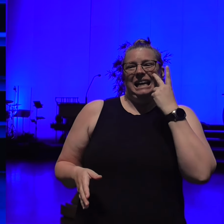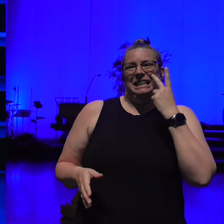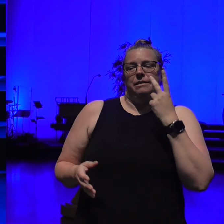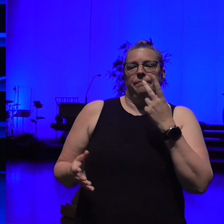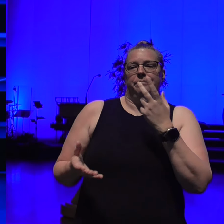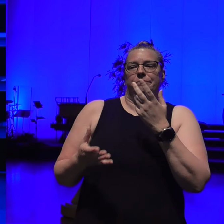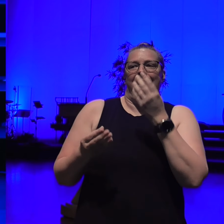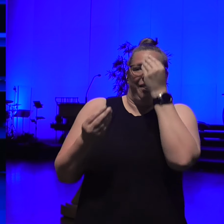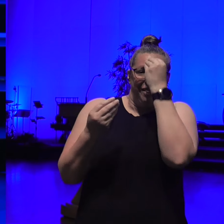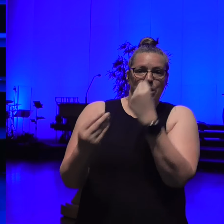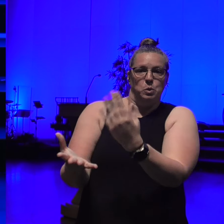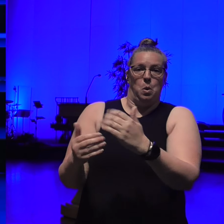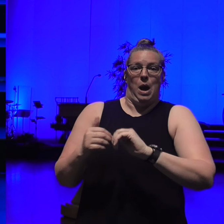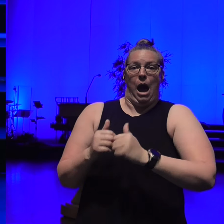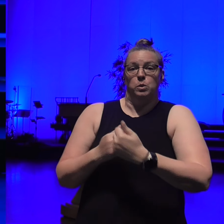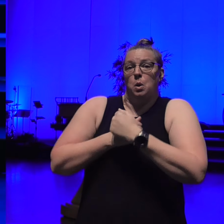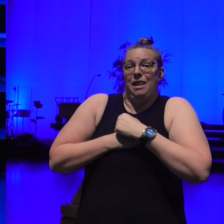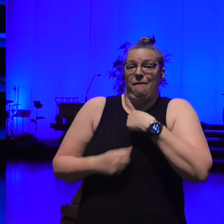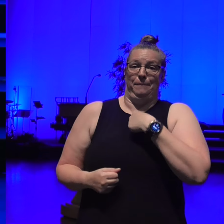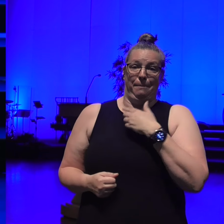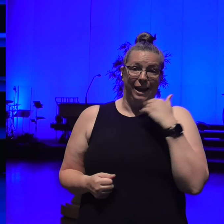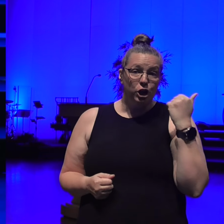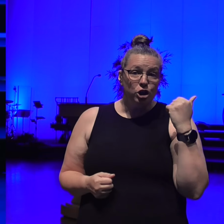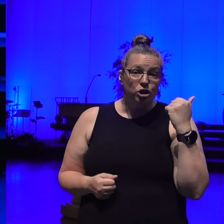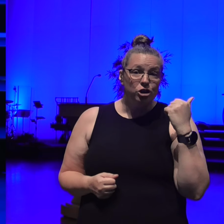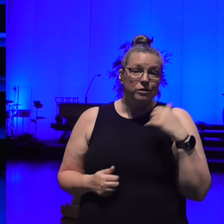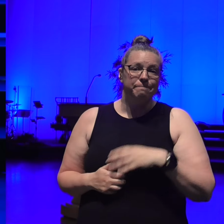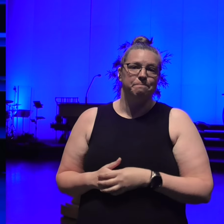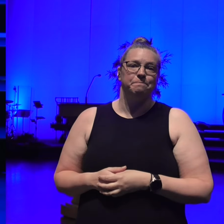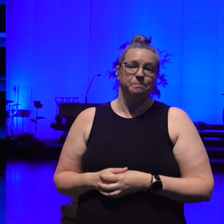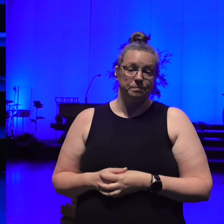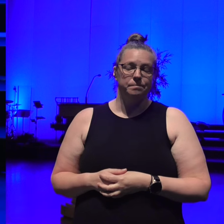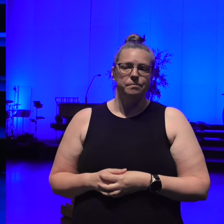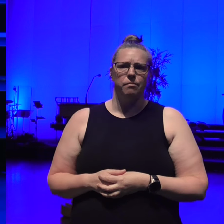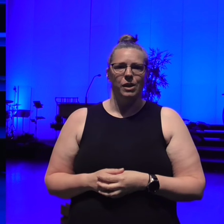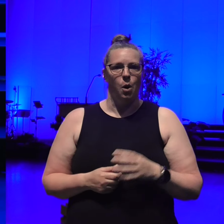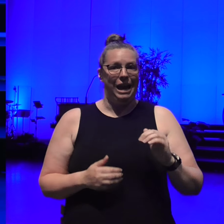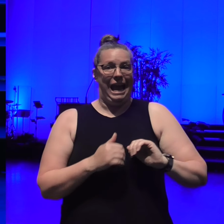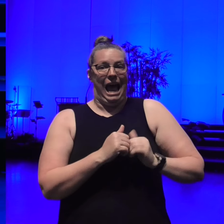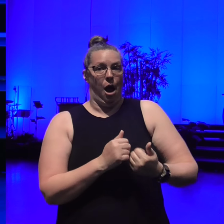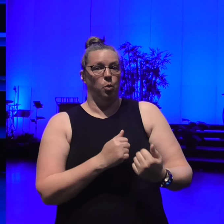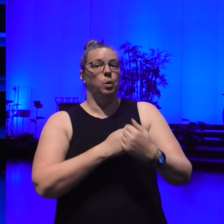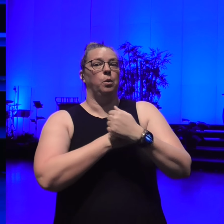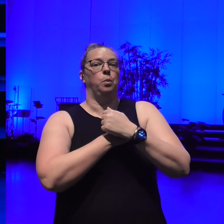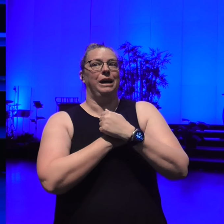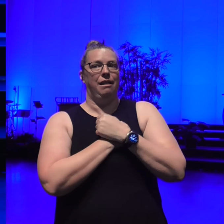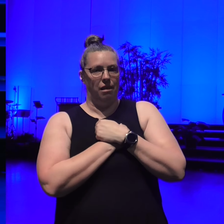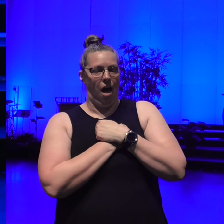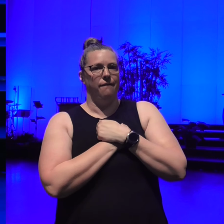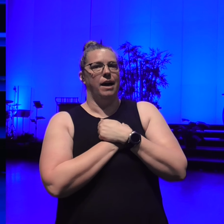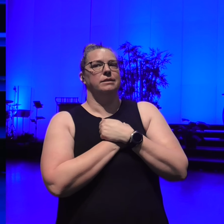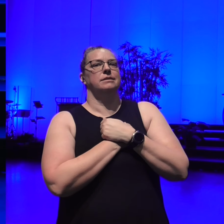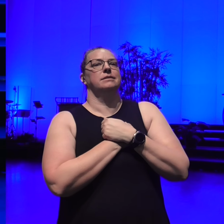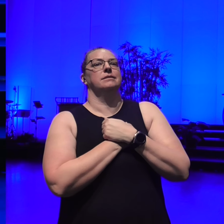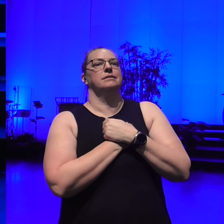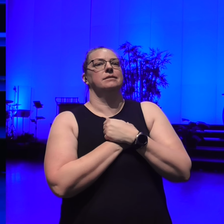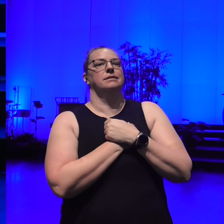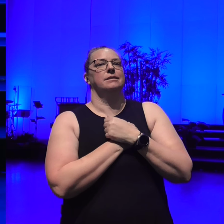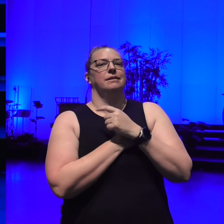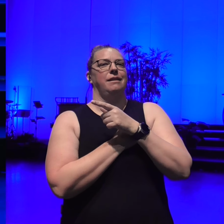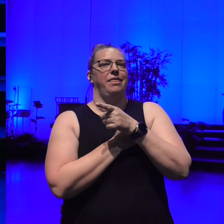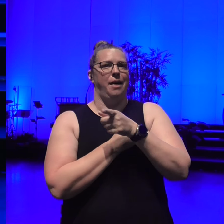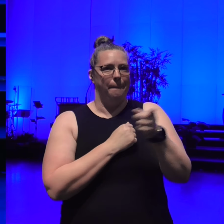mejor? Piensa en eso ¿Cómo podemos ayudar a las personas que más nos aman a amarnos mejor? ¿Y cómo podemos